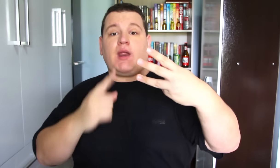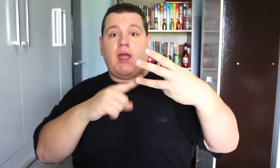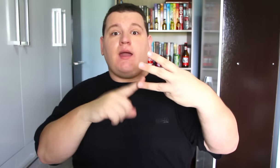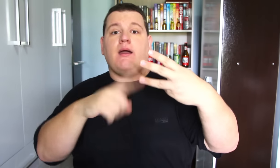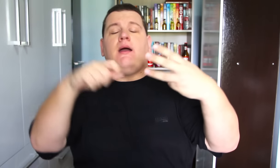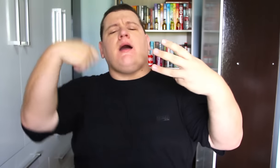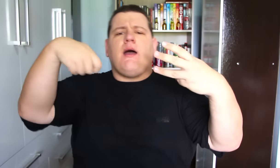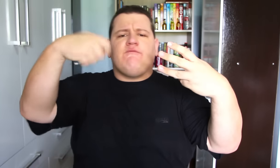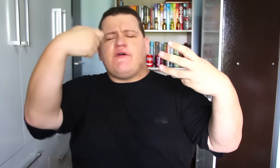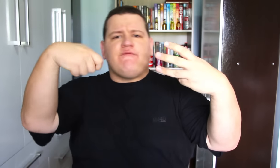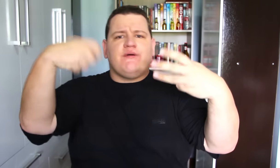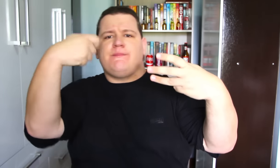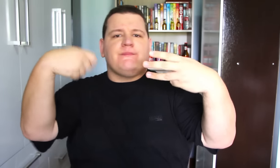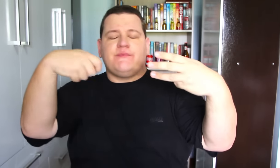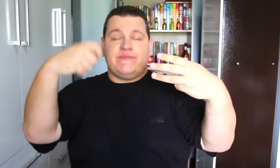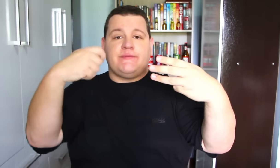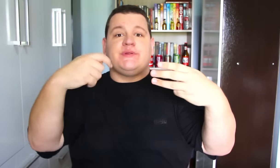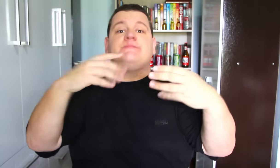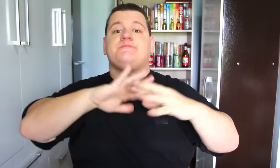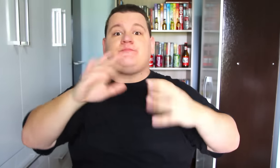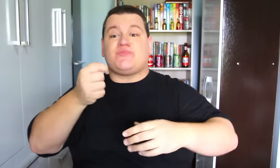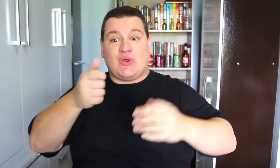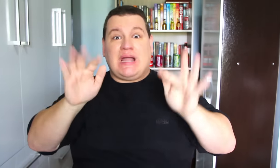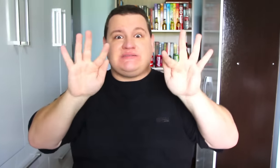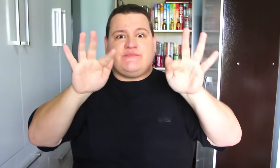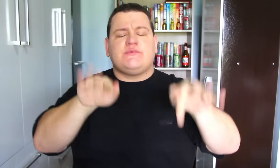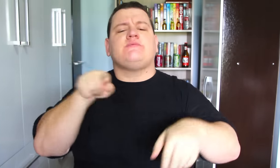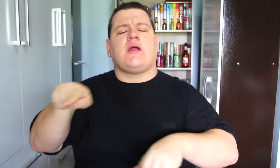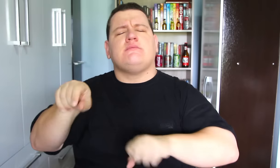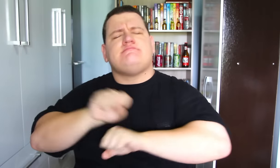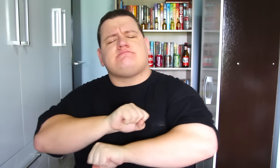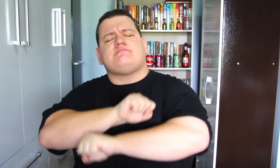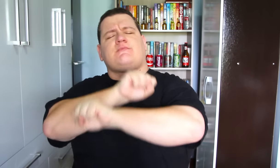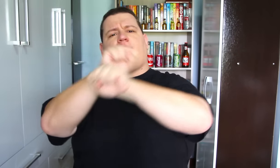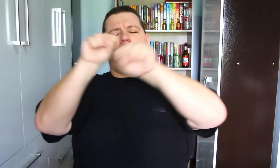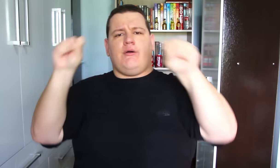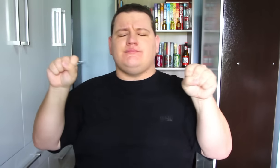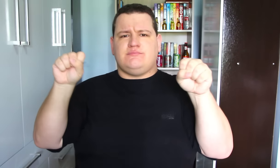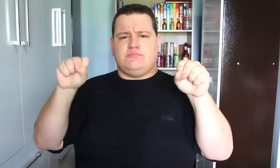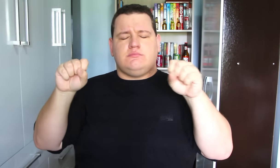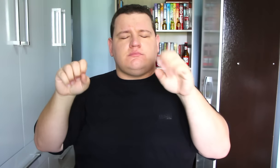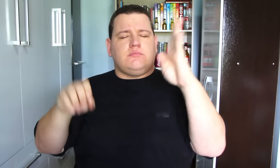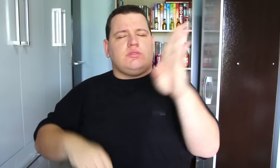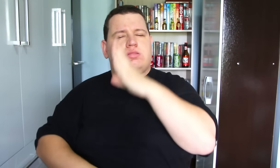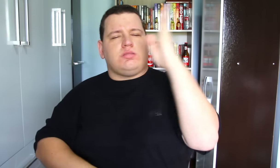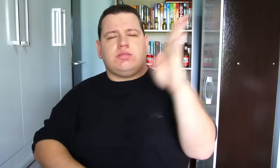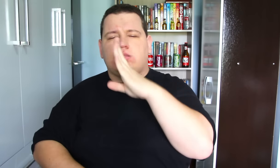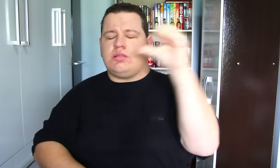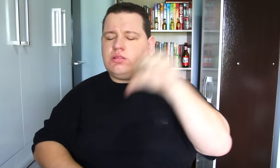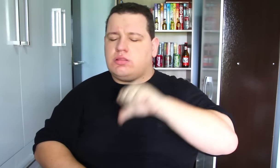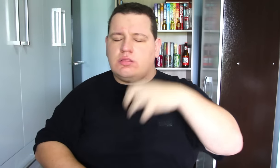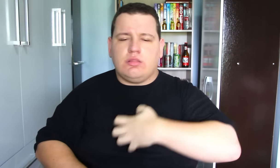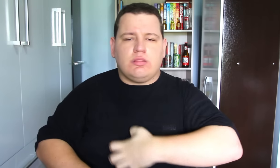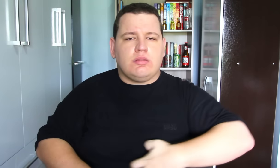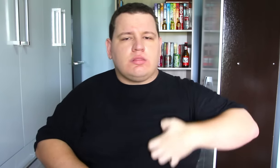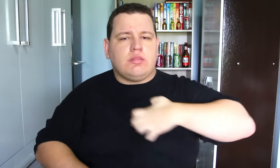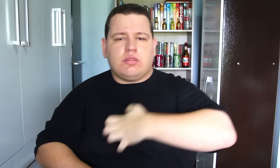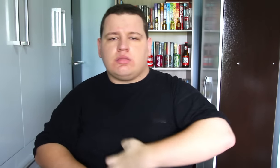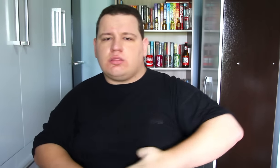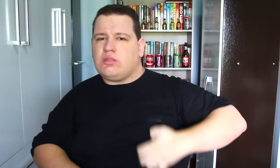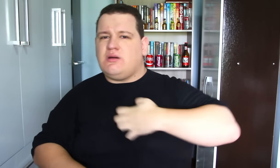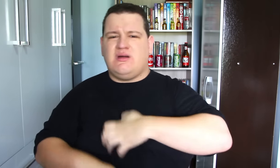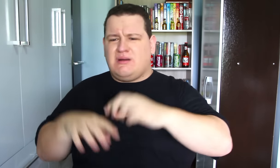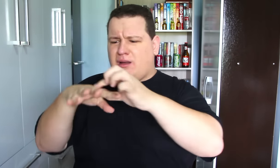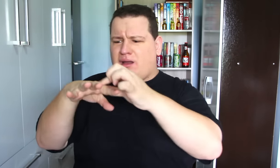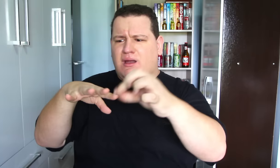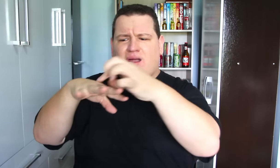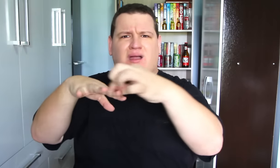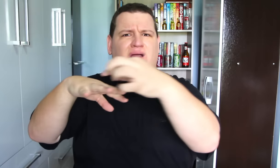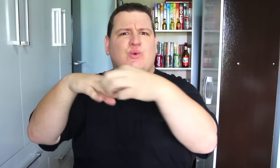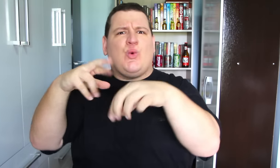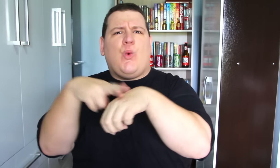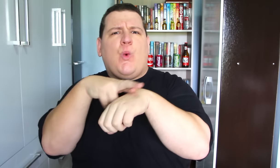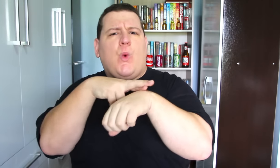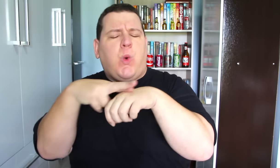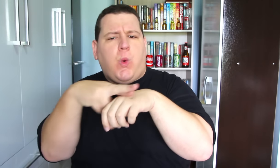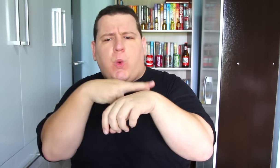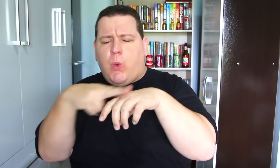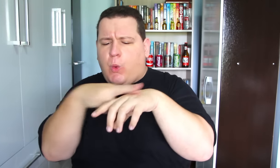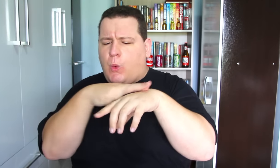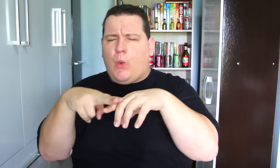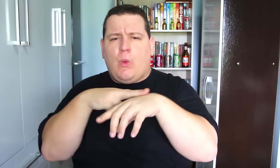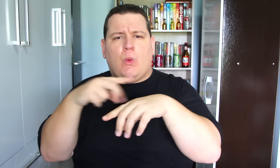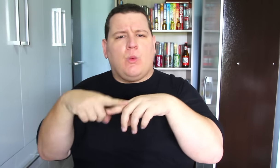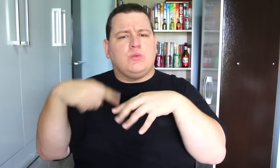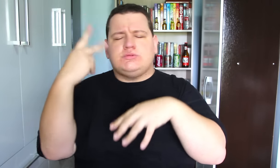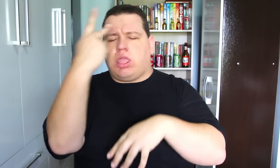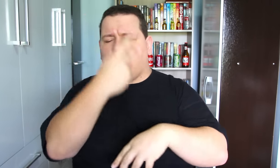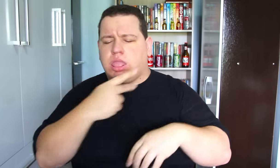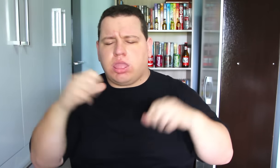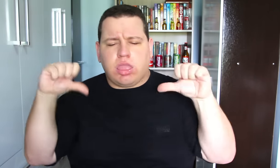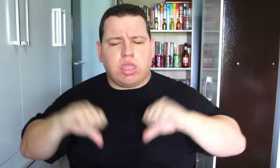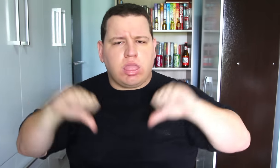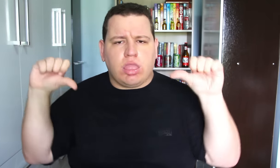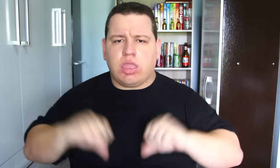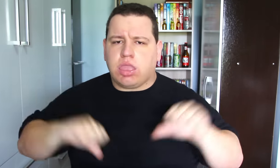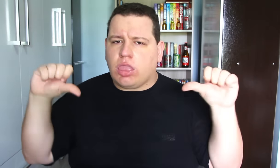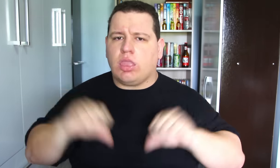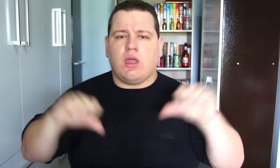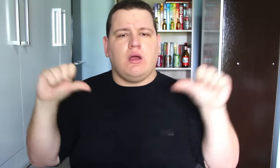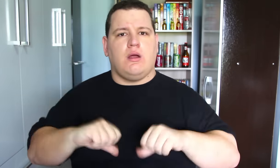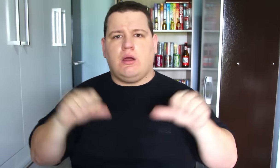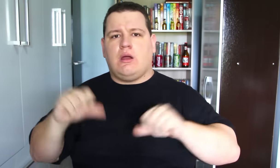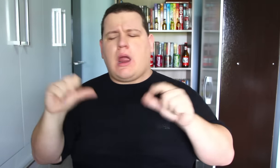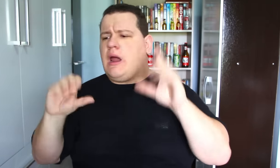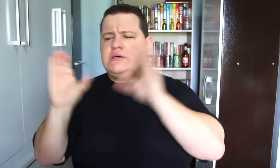Finalizando as filmagens do terceiro filme, a atriz se acordou passando mal, seus dedos ficavam roxos